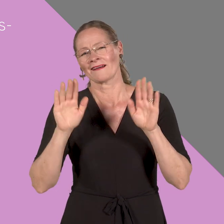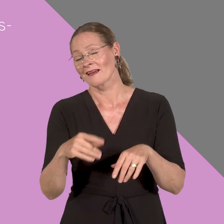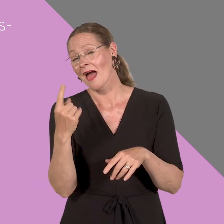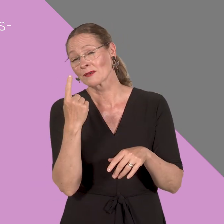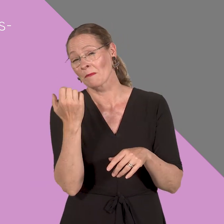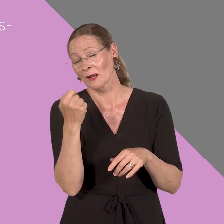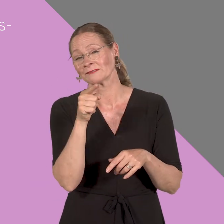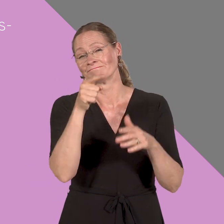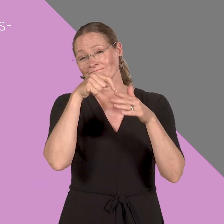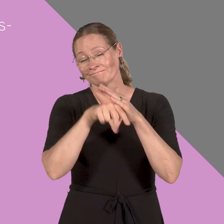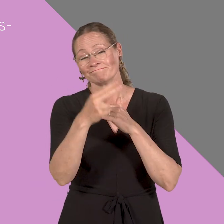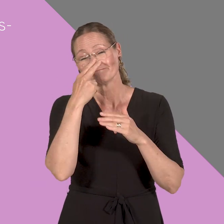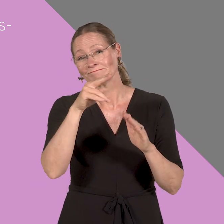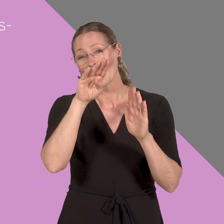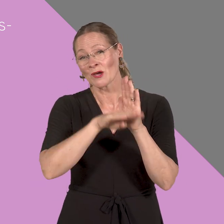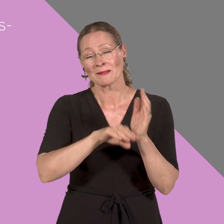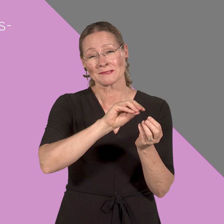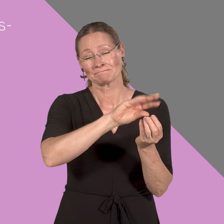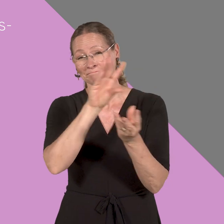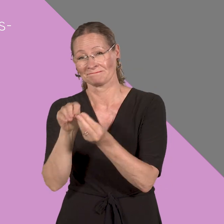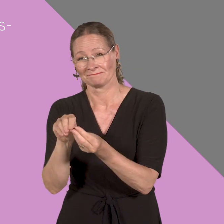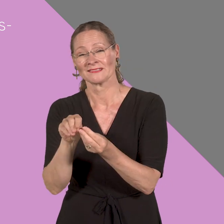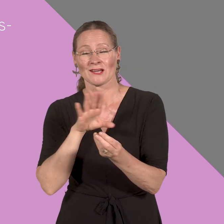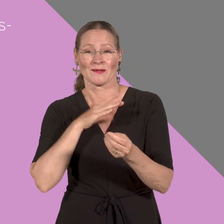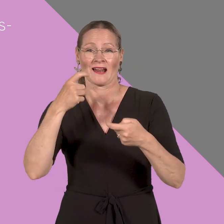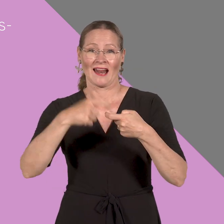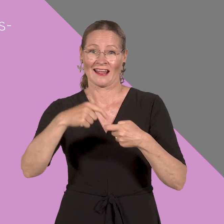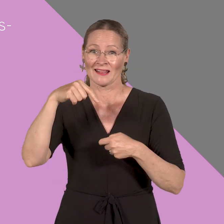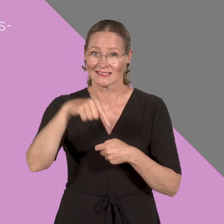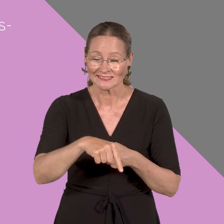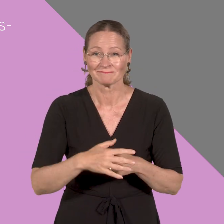on ainoa vaihtoehtosi käydä katsomassa ohjelma oheisen linkin kautta.